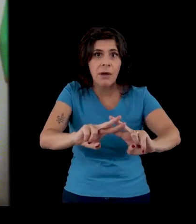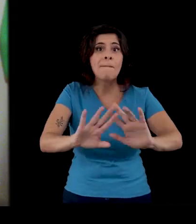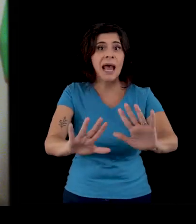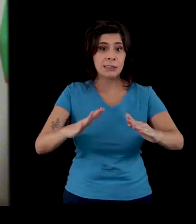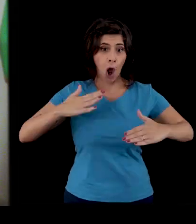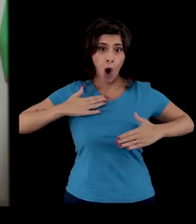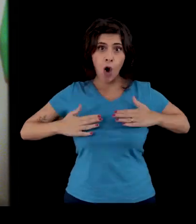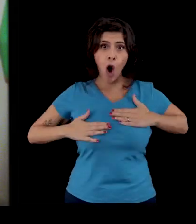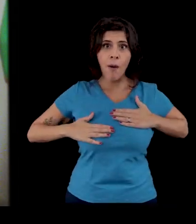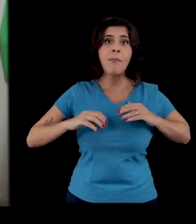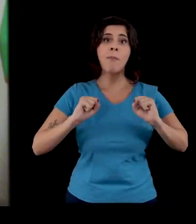Para um lado...